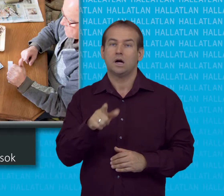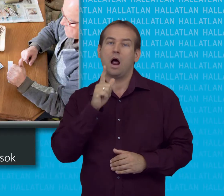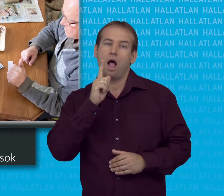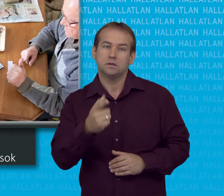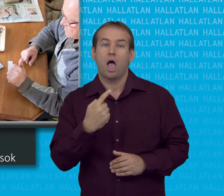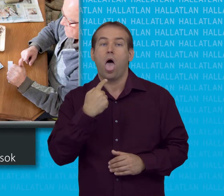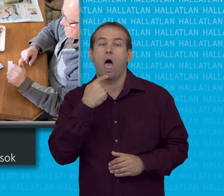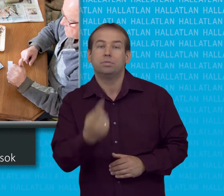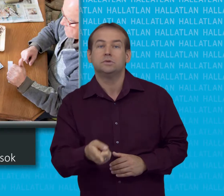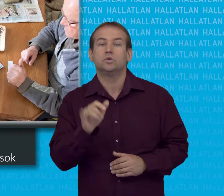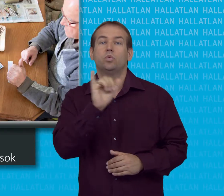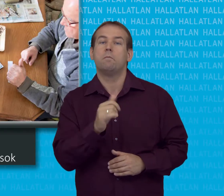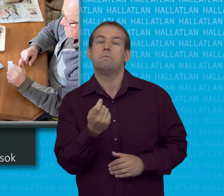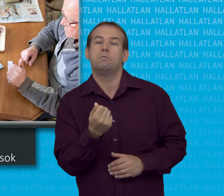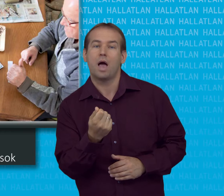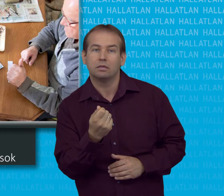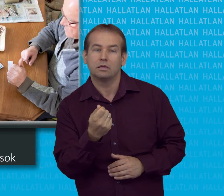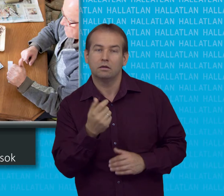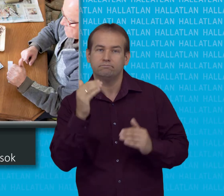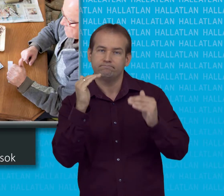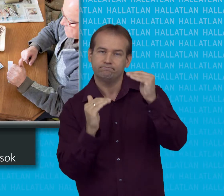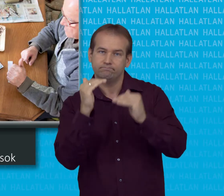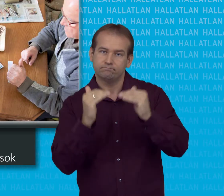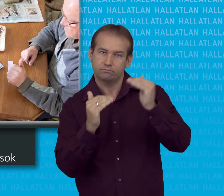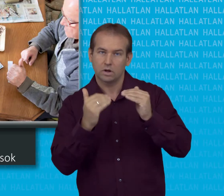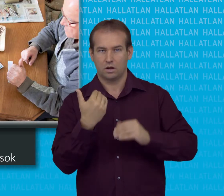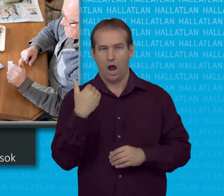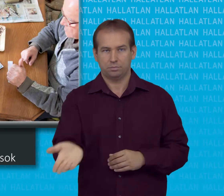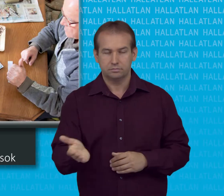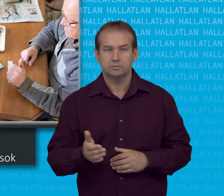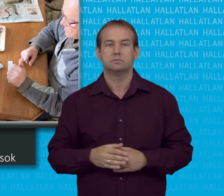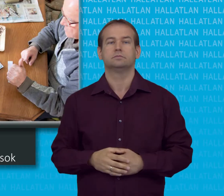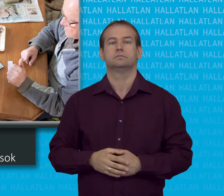a saját ellátásuk összegéhez igazított mértékben.